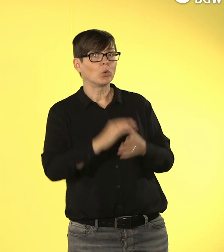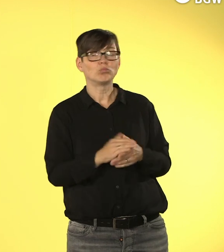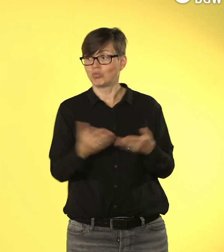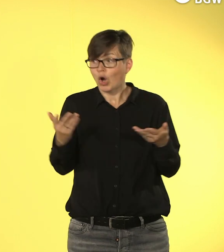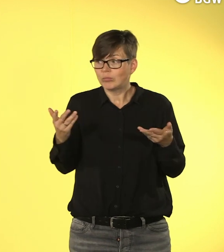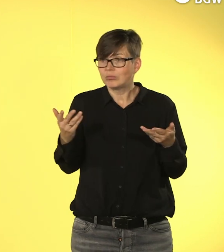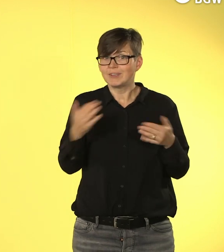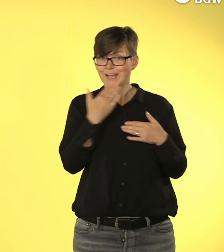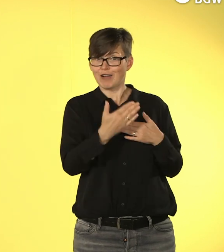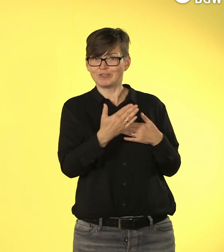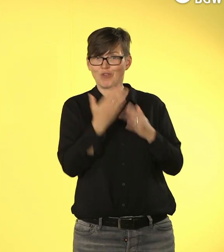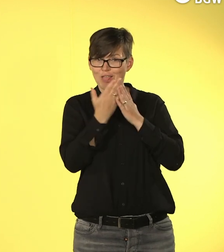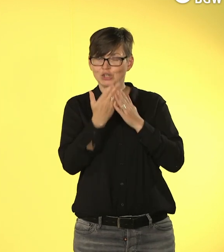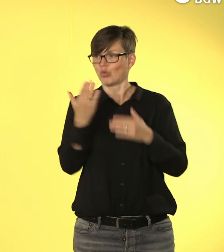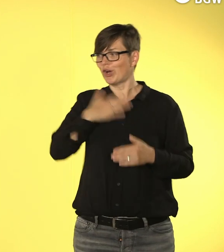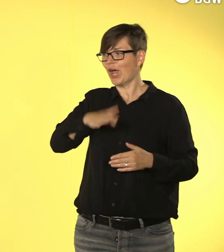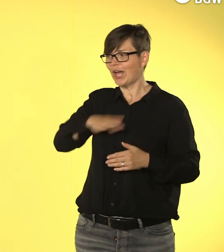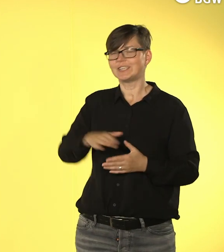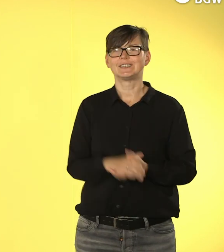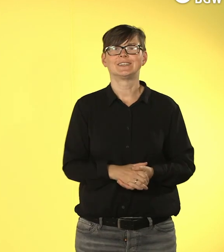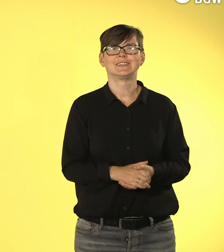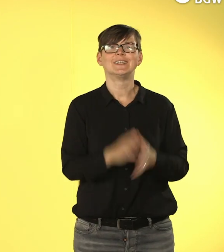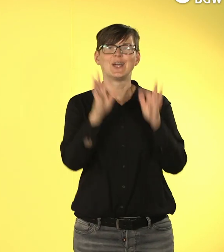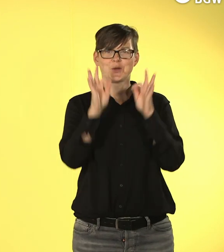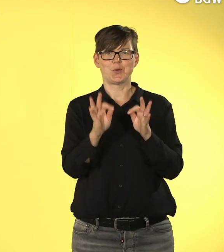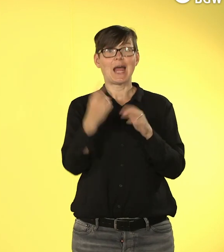Kann ich vorlesen? Ein männlicher Teilnehmer schreibt: